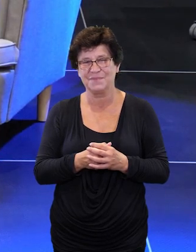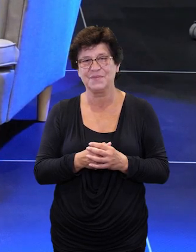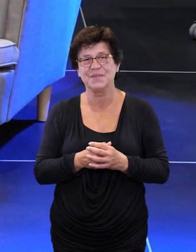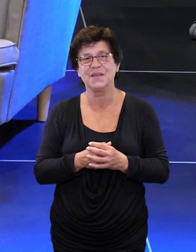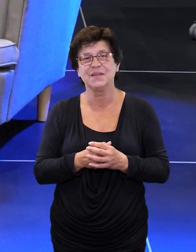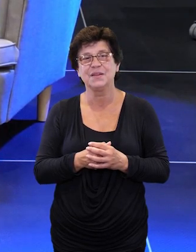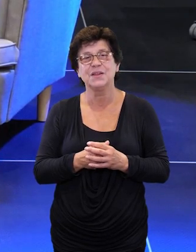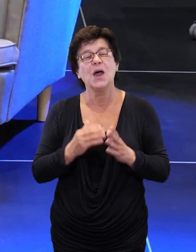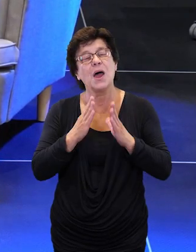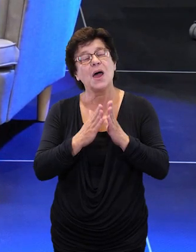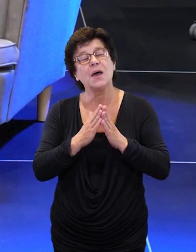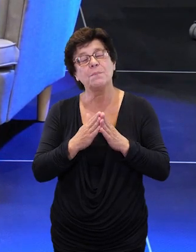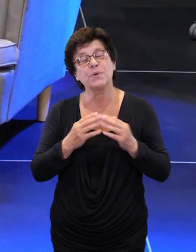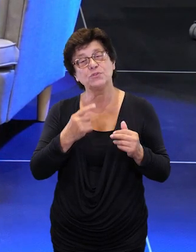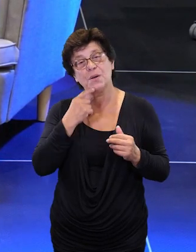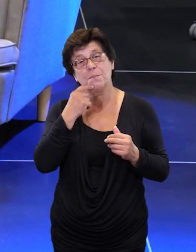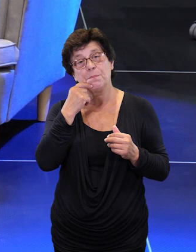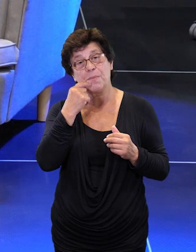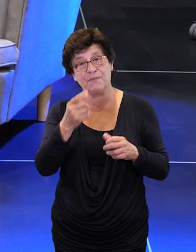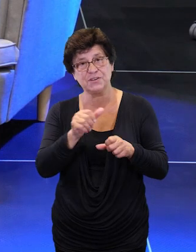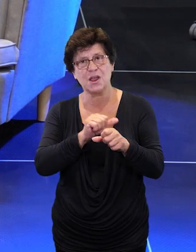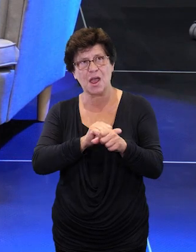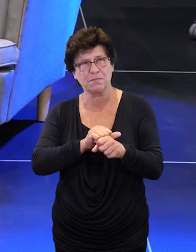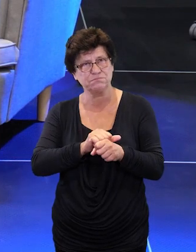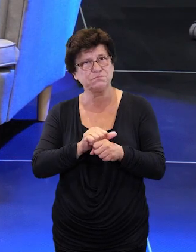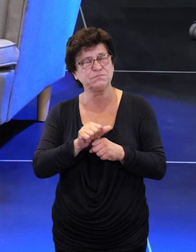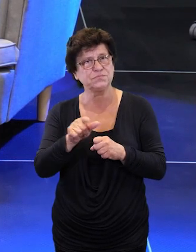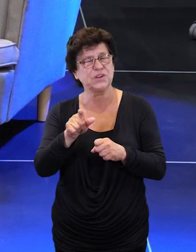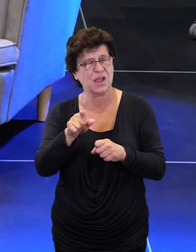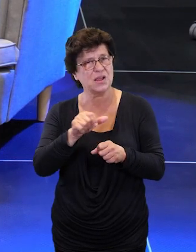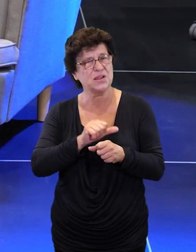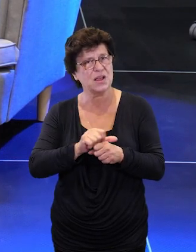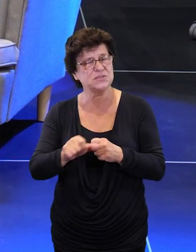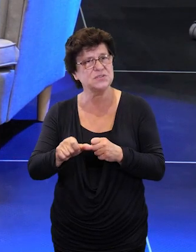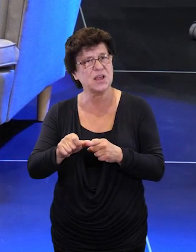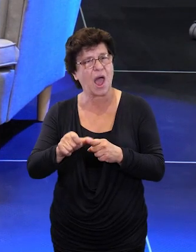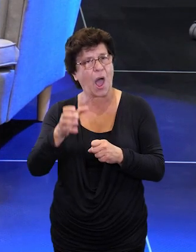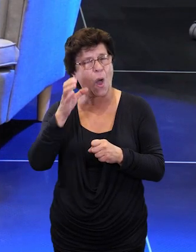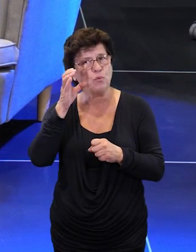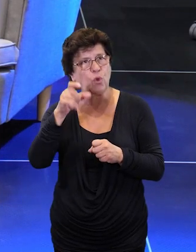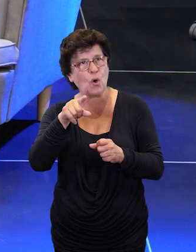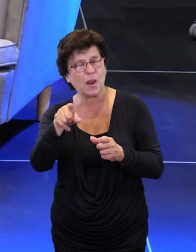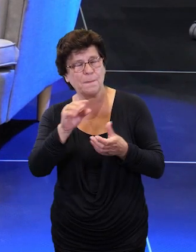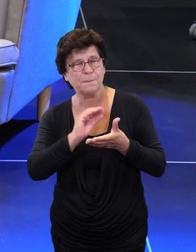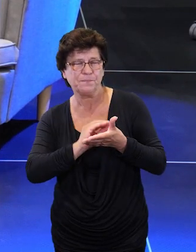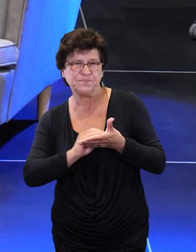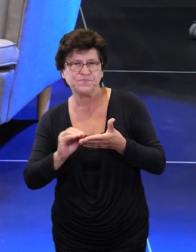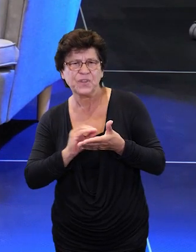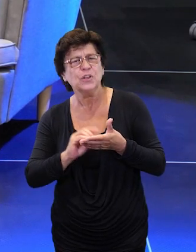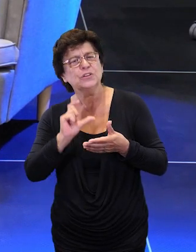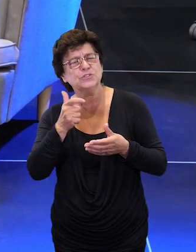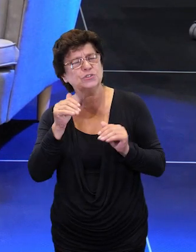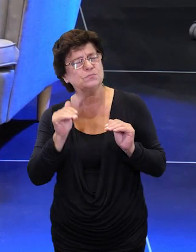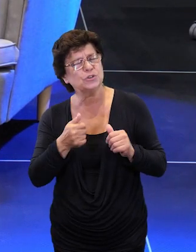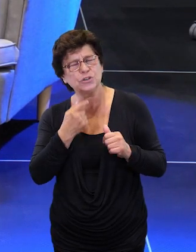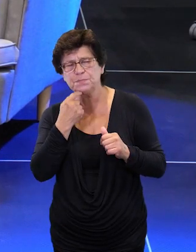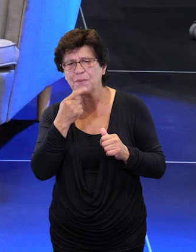Chciałabym mi powiedzieć, jest pan autorem też innych publikacji. Mógłby pan coś na ten temat nam zdradzić?